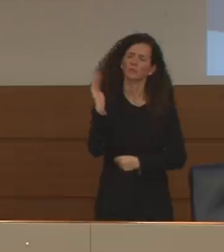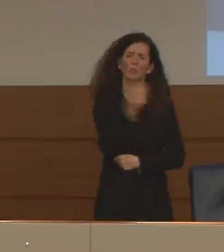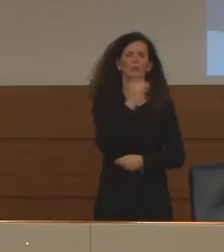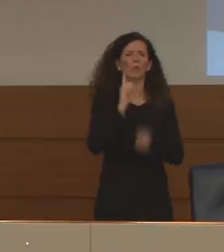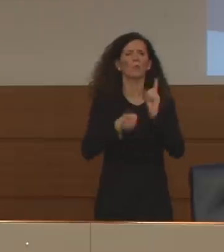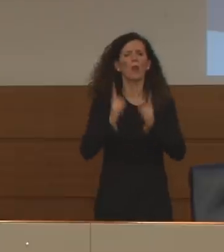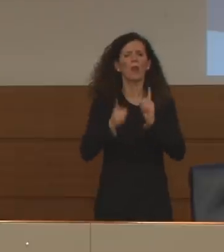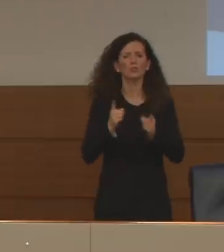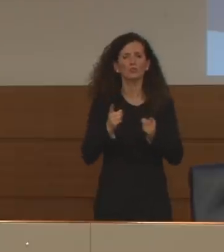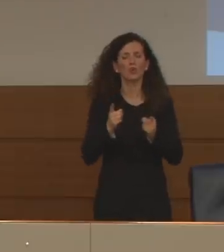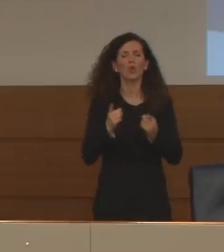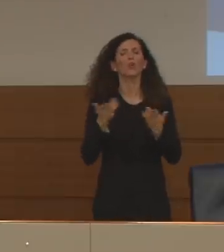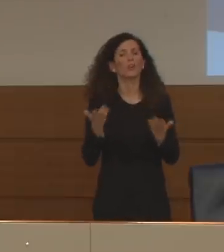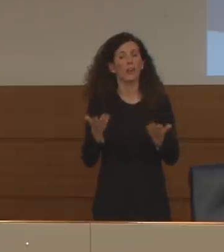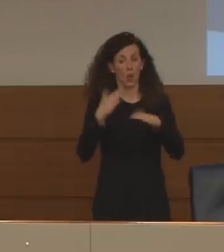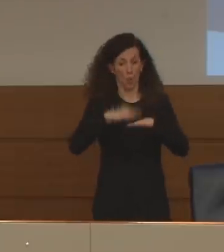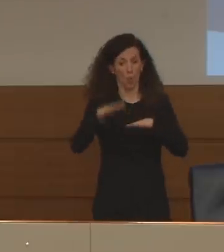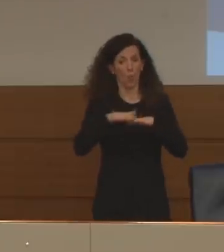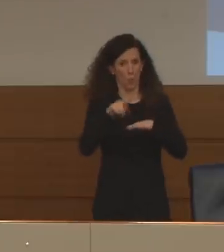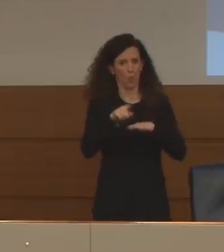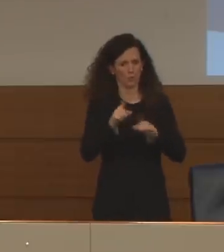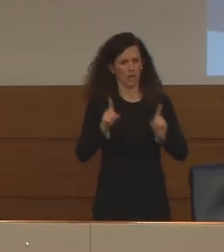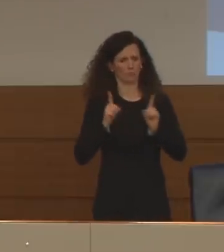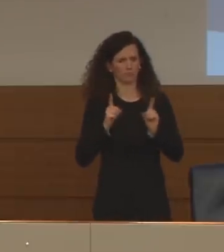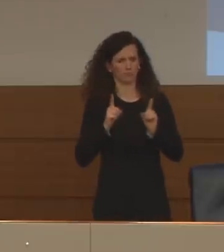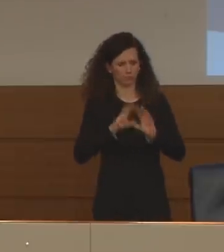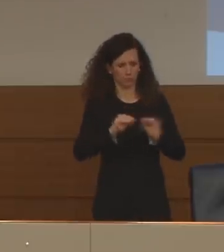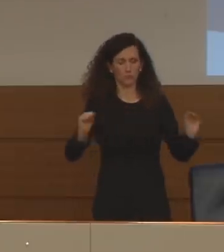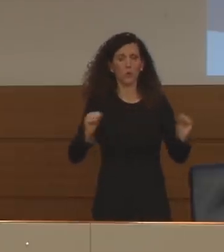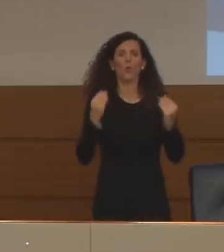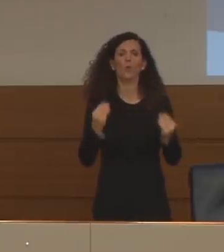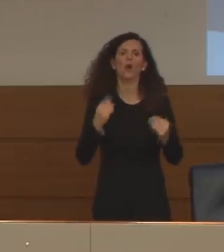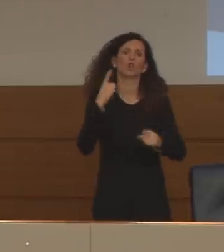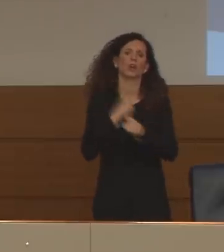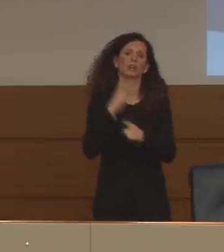quella di usare i presidi quando realmente necessari perché i presidi